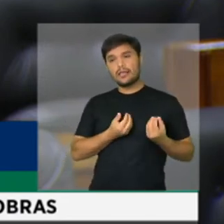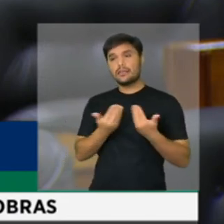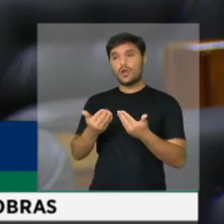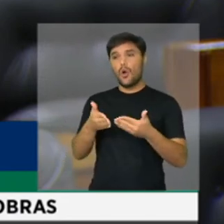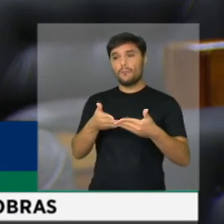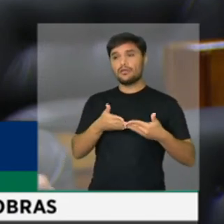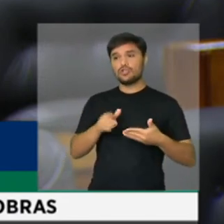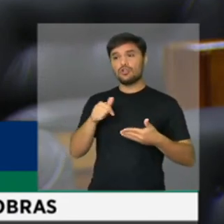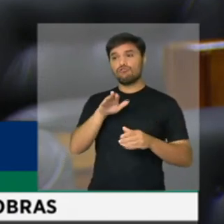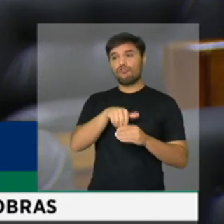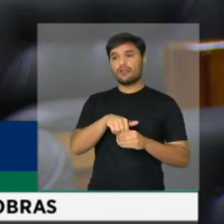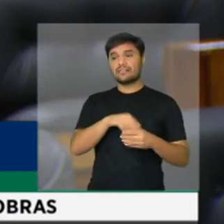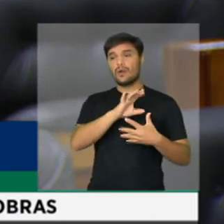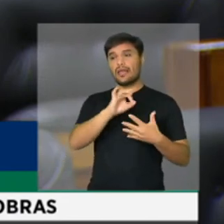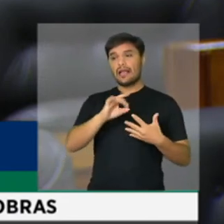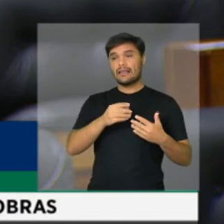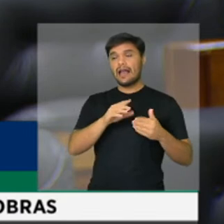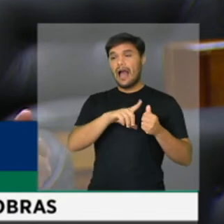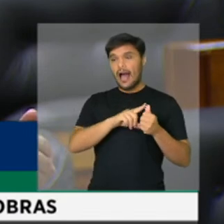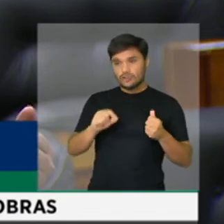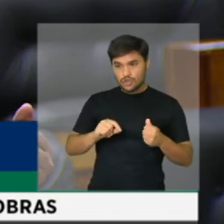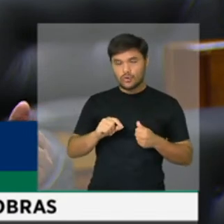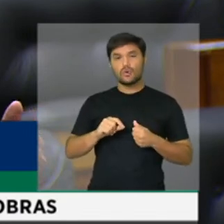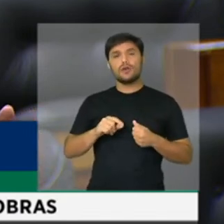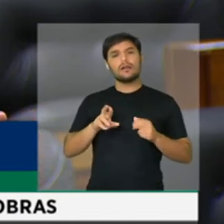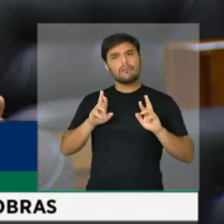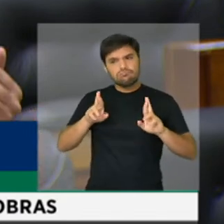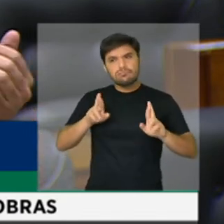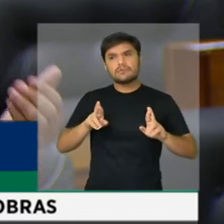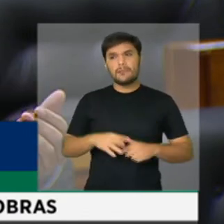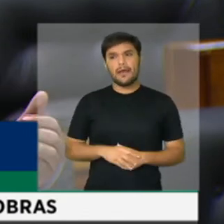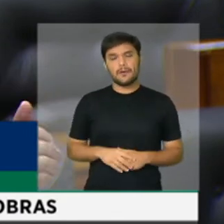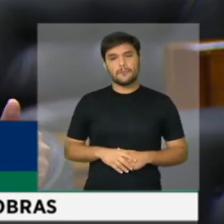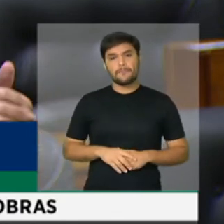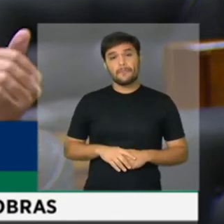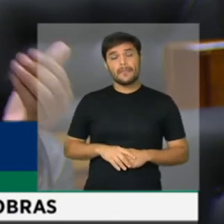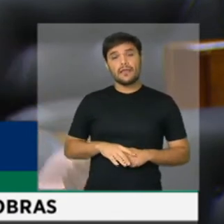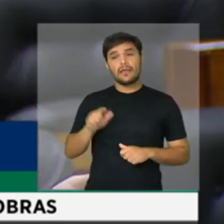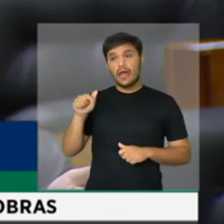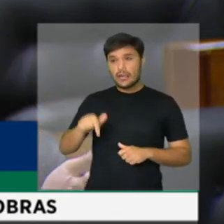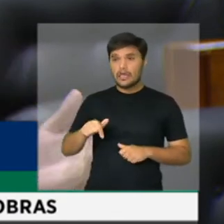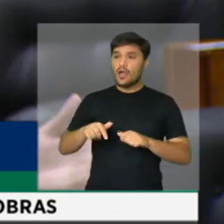DEVENDO ASSIM SER DELIBERADO PELO PLENÁRIO. SE O PLENÁRIO VIER A DERROTÁ-LO É UMA COISA. MAS NEM SER COLOCADO EM